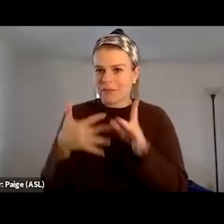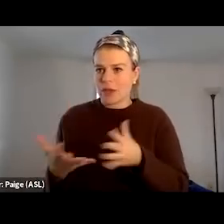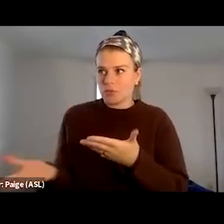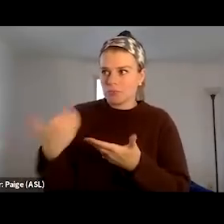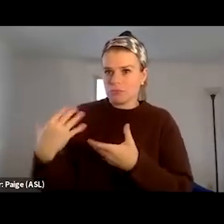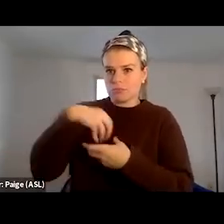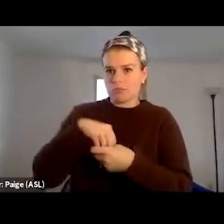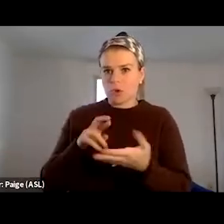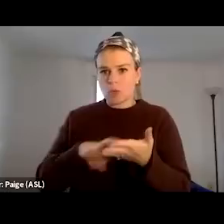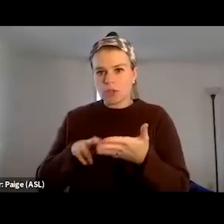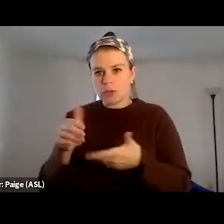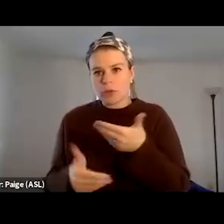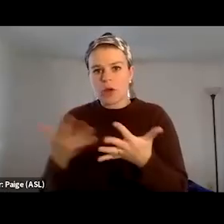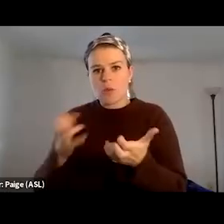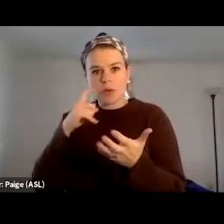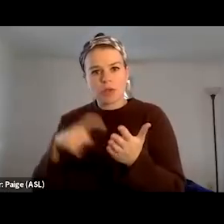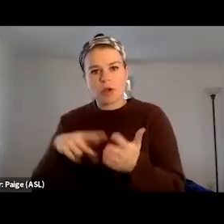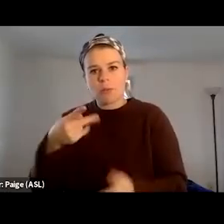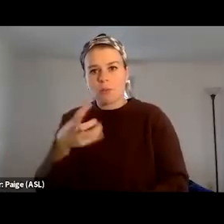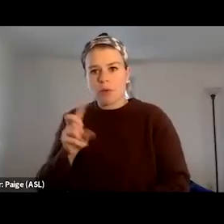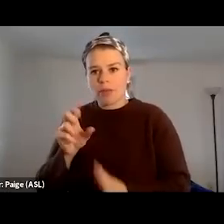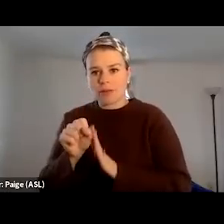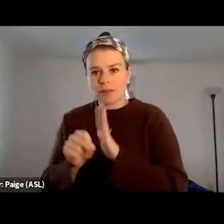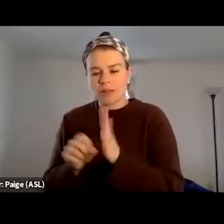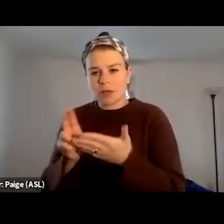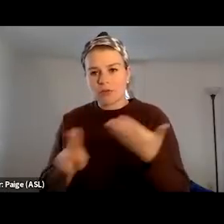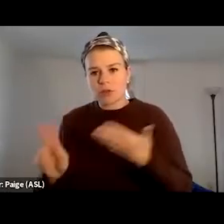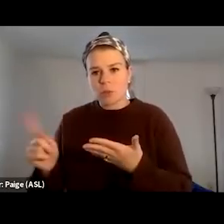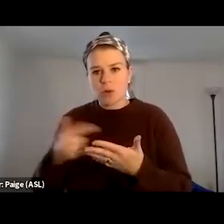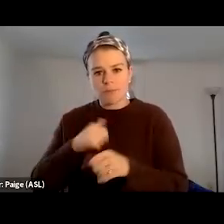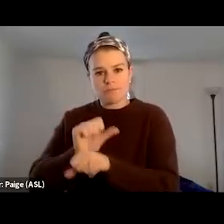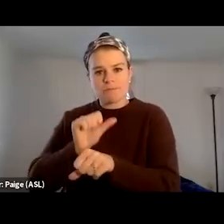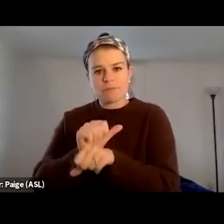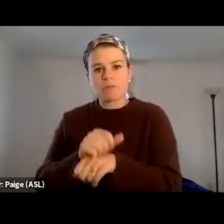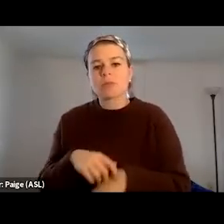Quiero agradecer a la Universidad Estatal de Portland, donde trabajo, al Colaborativo de Investigación y Acción sobre el Sinhogarismo de la Universidad Estatal de Portland,